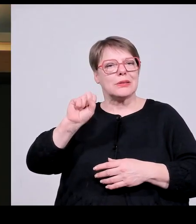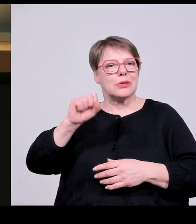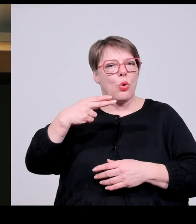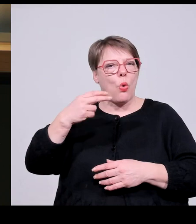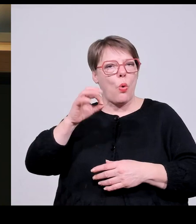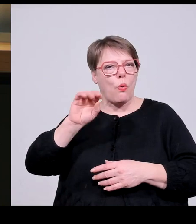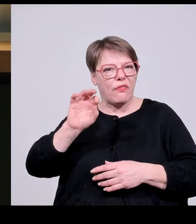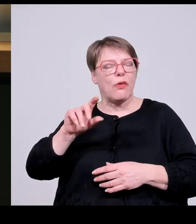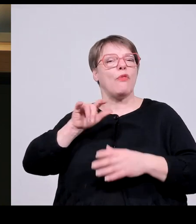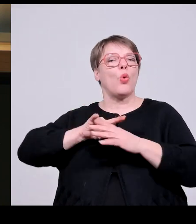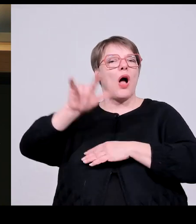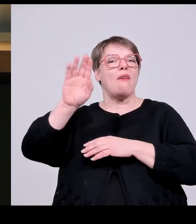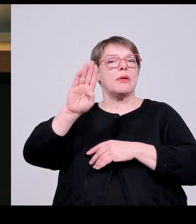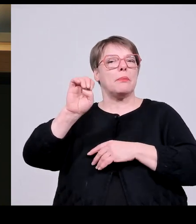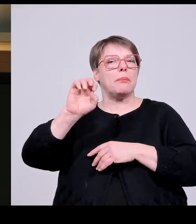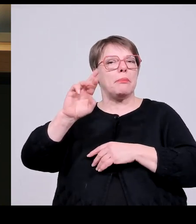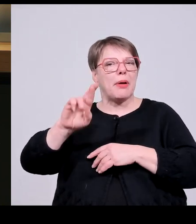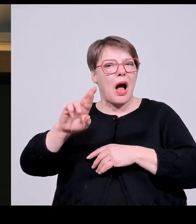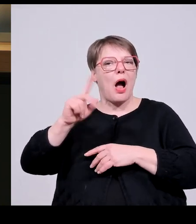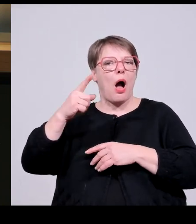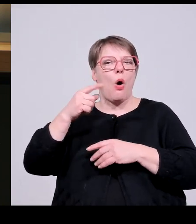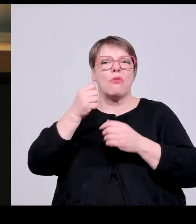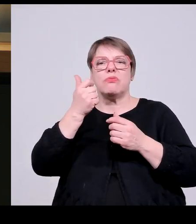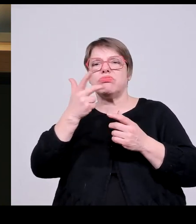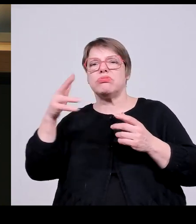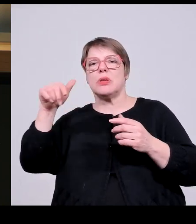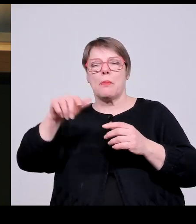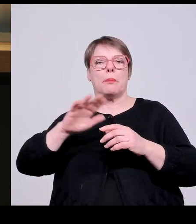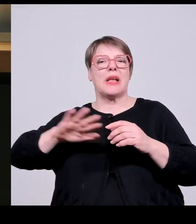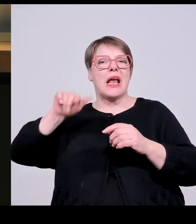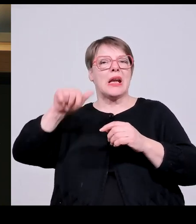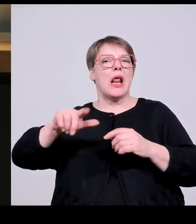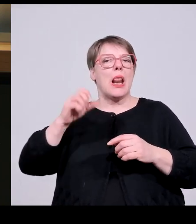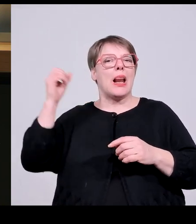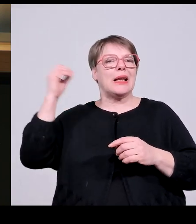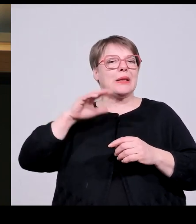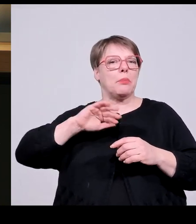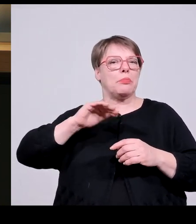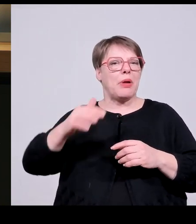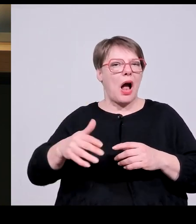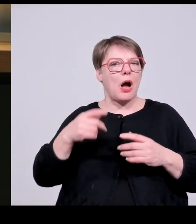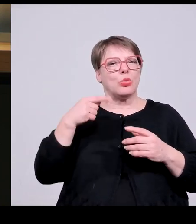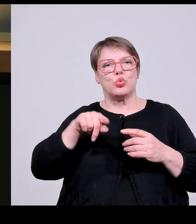Kurz: Wir brauchen eine- wir brauchen einen funktionierenden Staat, eine funktionierende Verwaltung